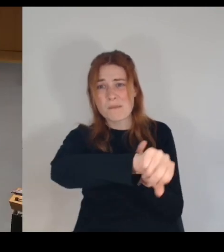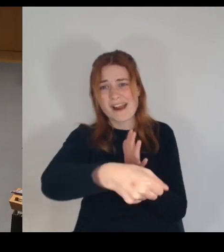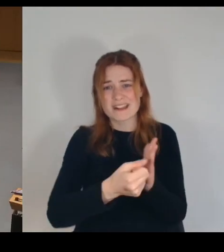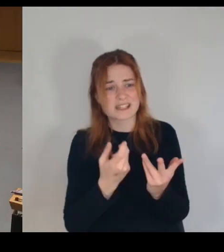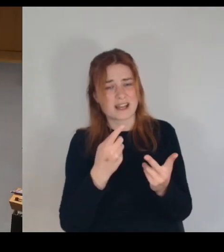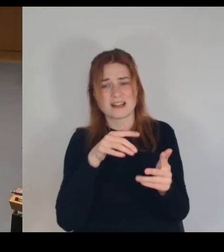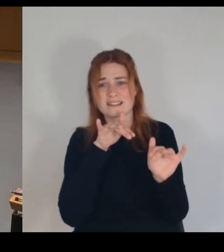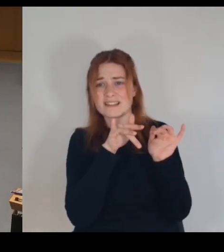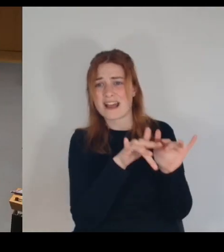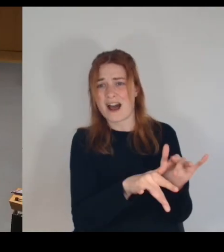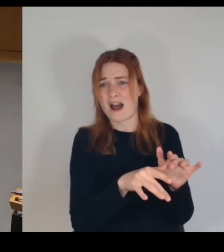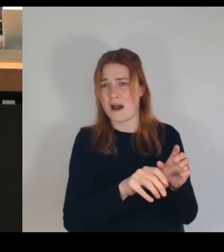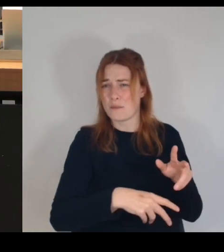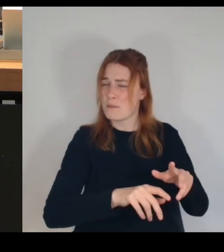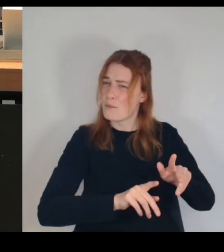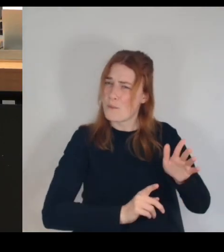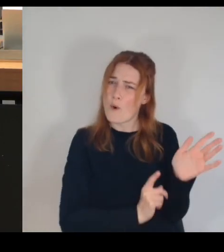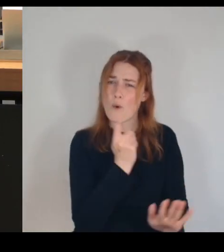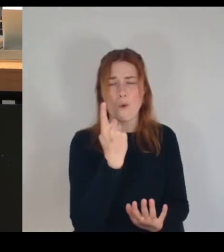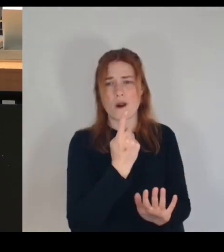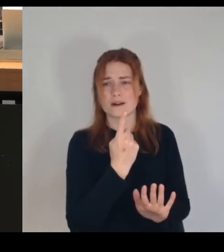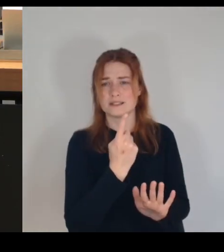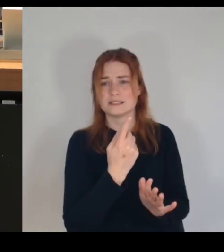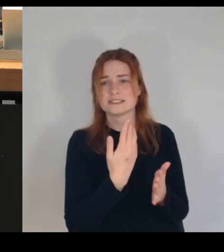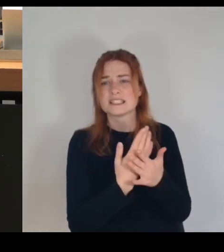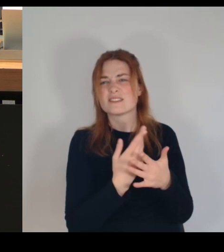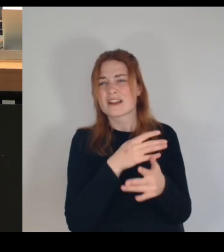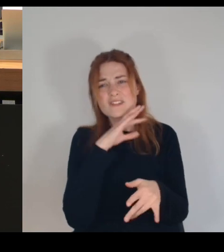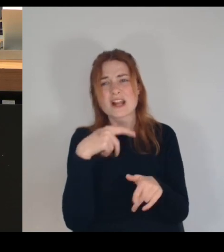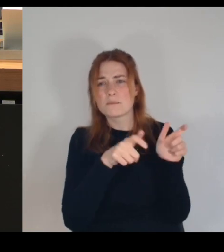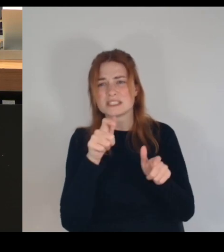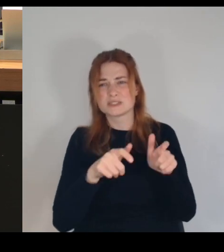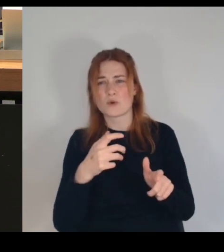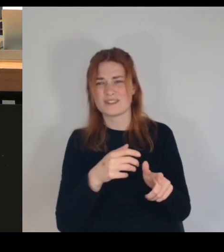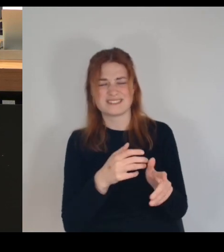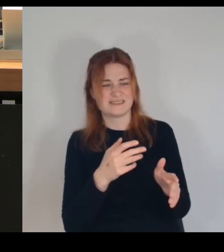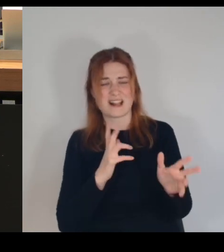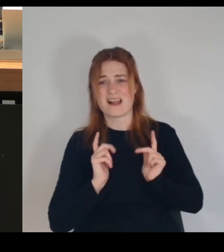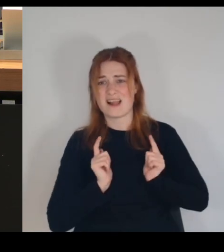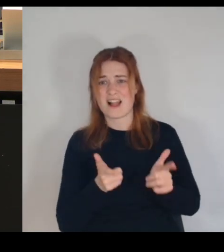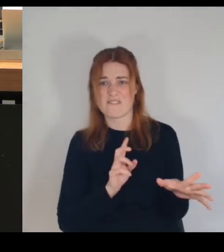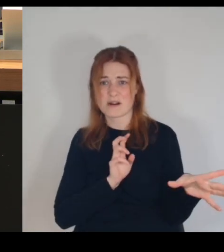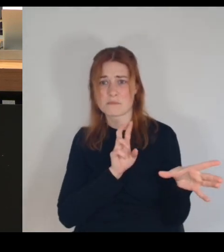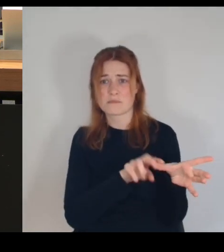Kurzum zwei Legislaturperioden grüne Verkehrspolitik haben Berlins ÖPNV kaputt gemacht.